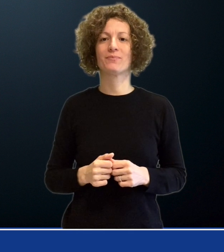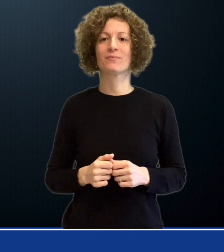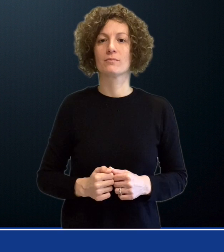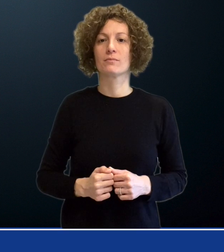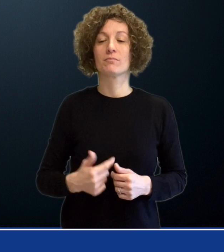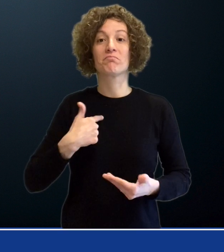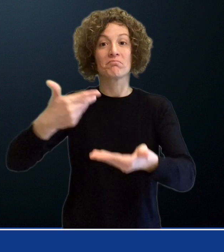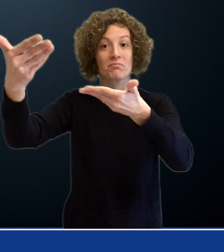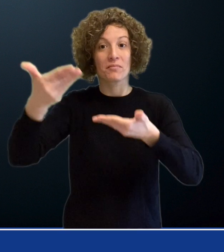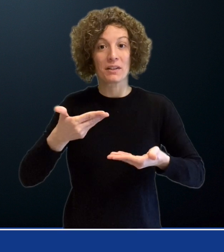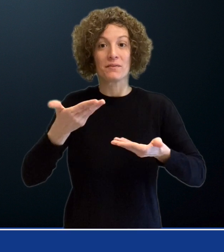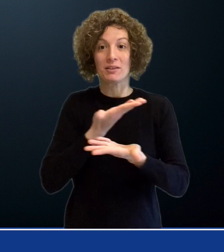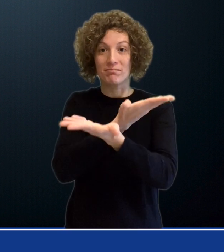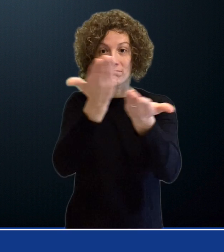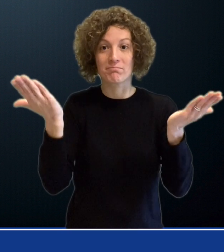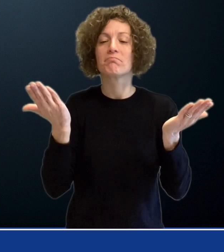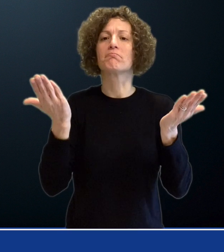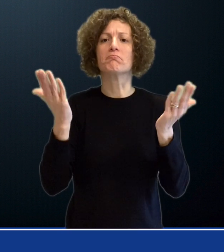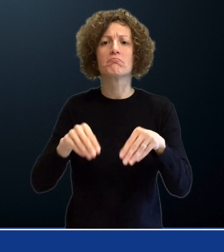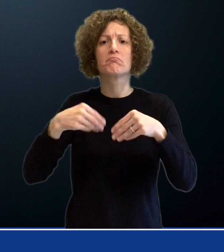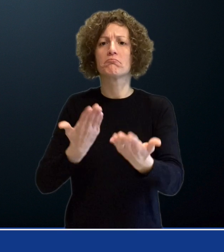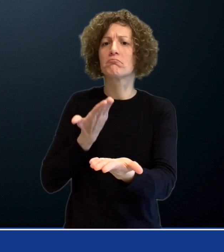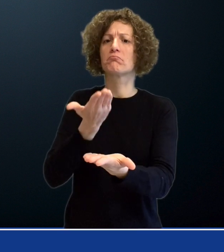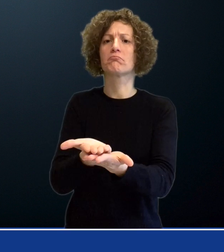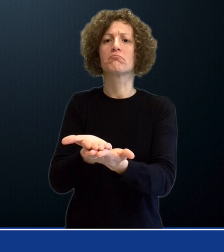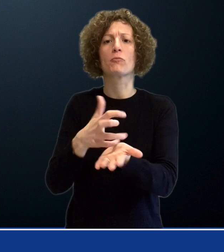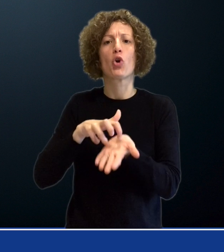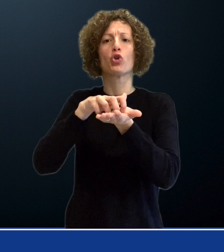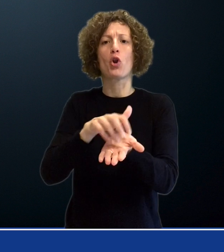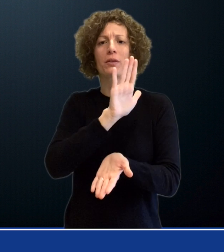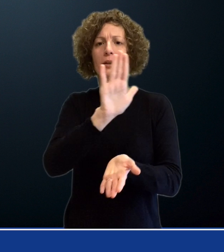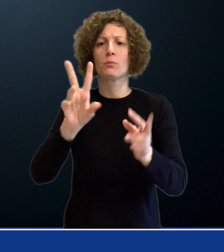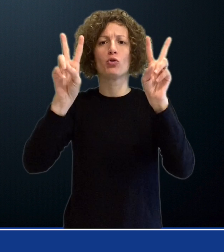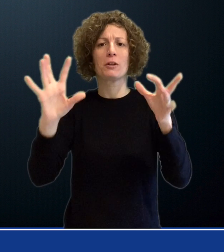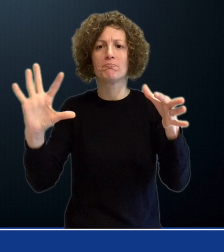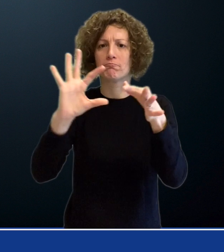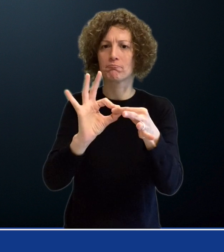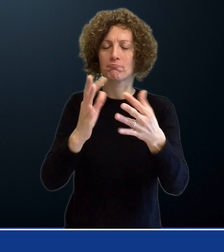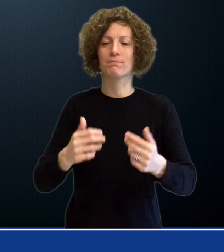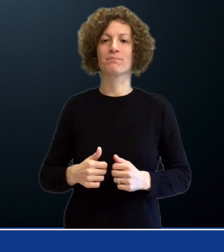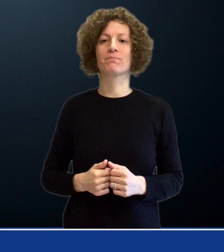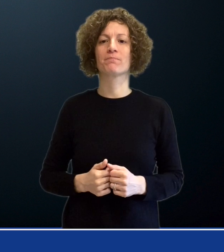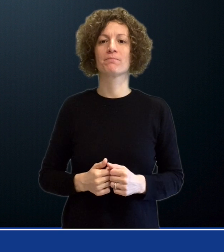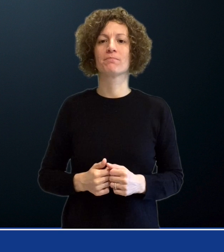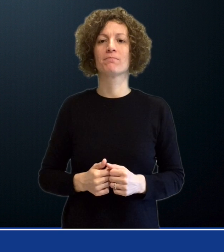Invitiamo quindi a presentare contributi su: